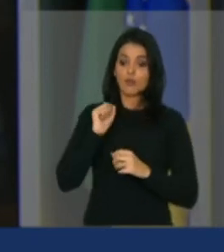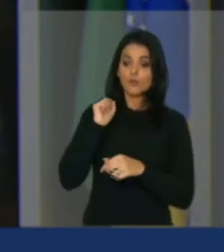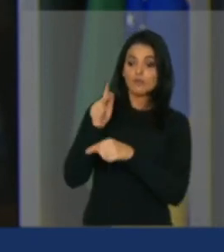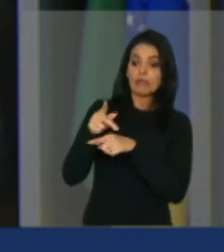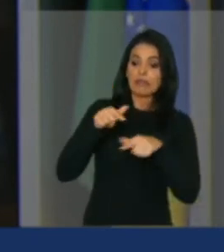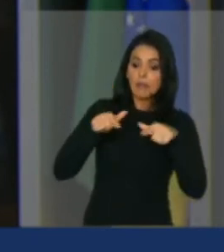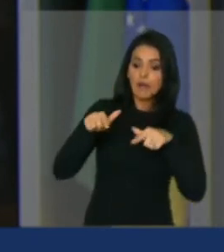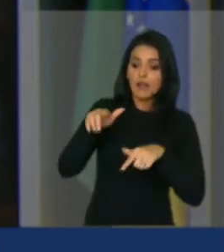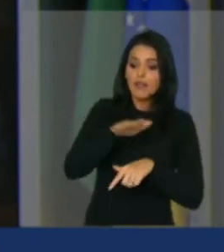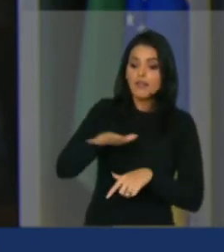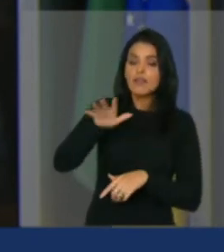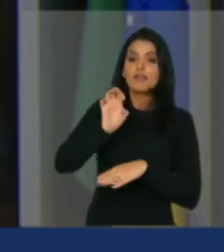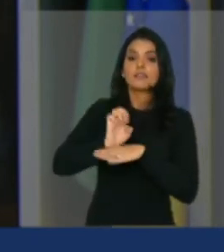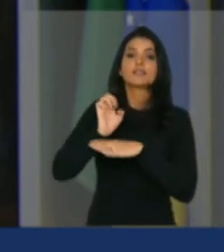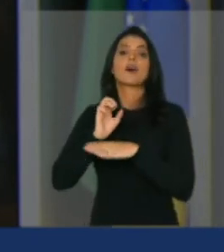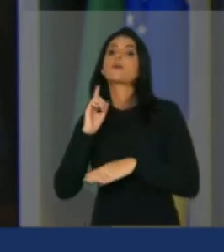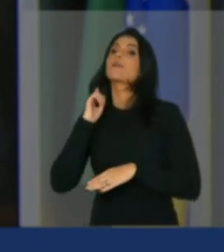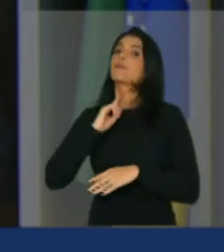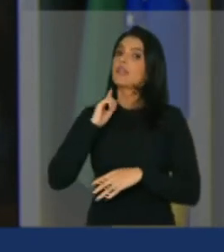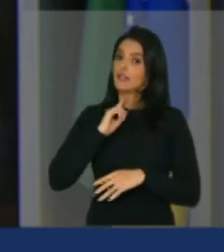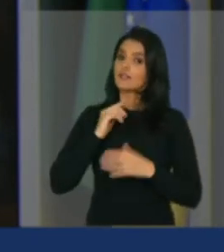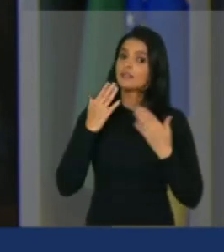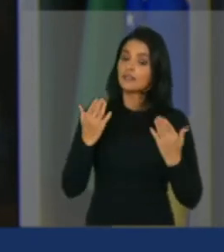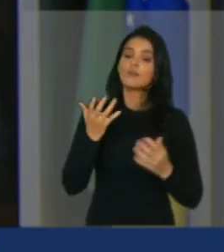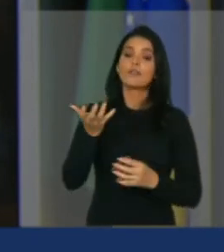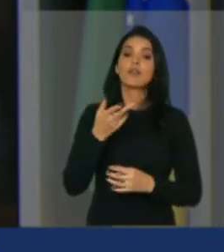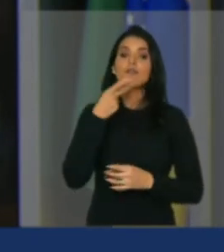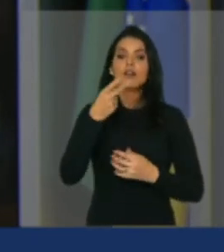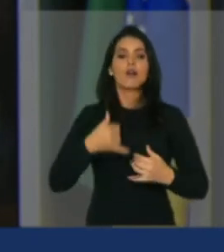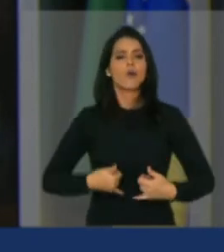PRESIDENTE, AQUI DE RESSALTAR QUE TEM ORGULHO DO QUE ACONTECEU HOJE PELA MANHÃ ,